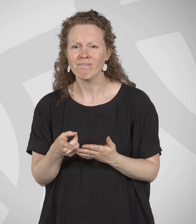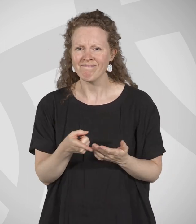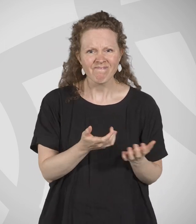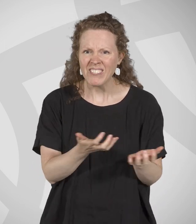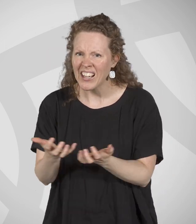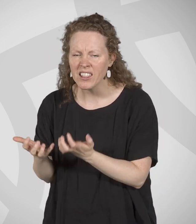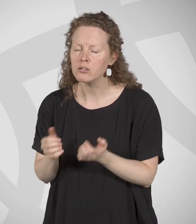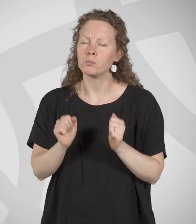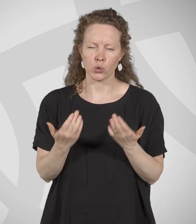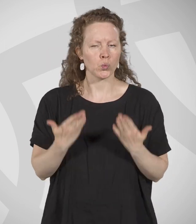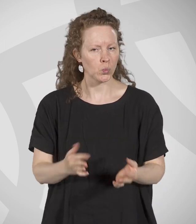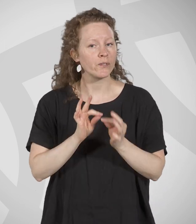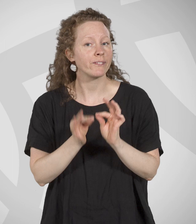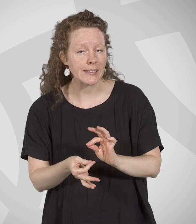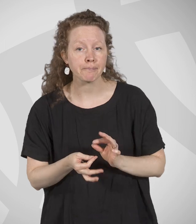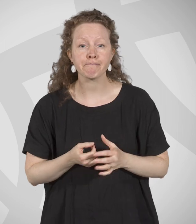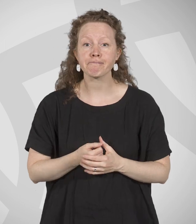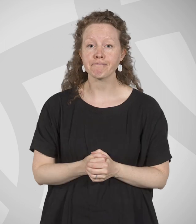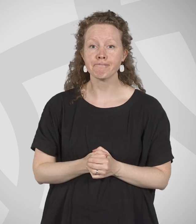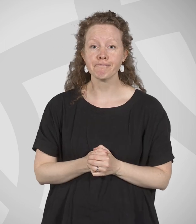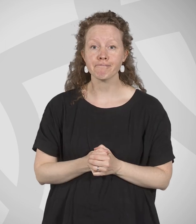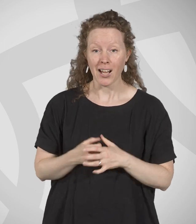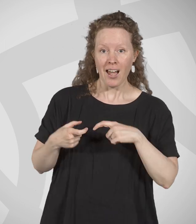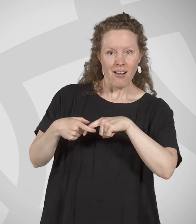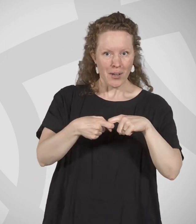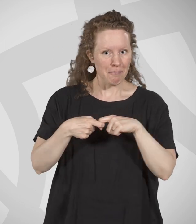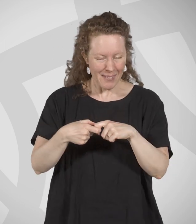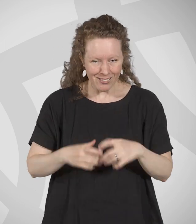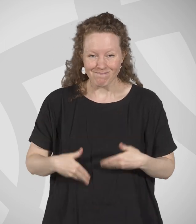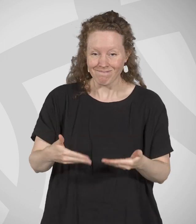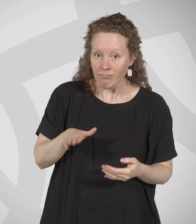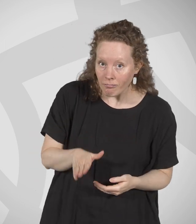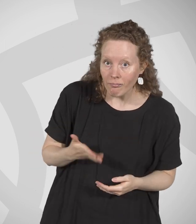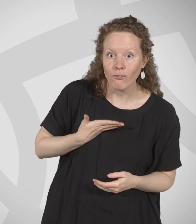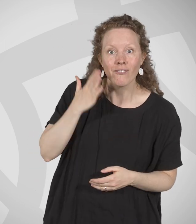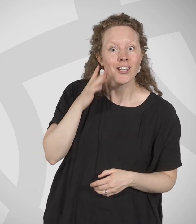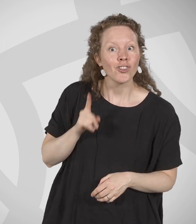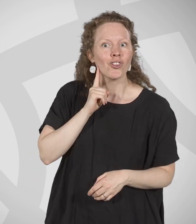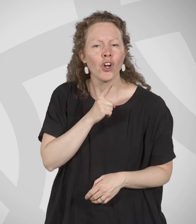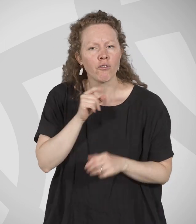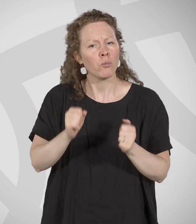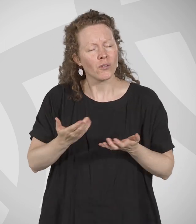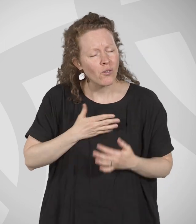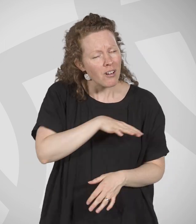De måste säkerställas omedelbart. Familjerna måste också erbjudas mångsidig information -